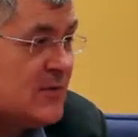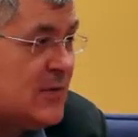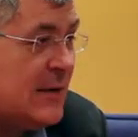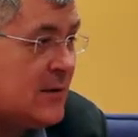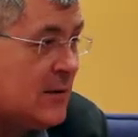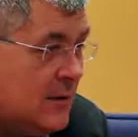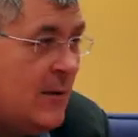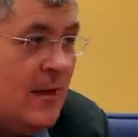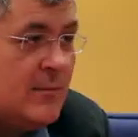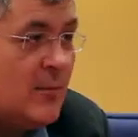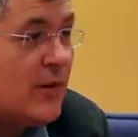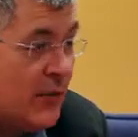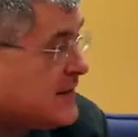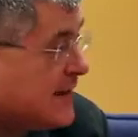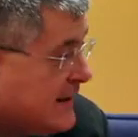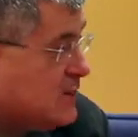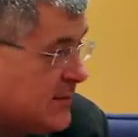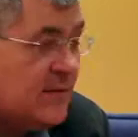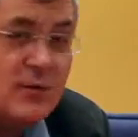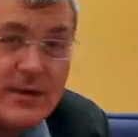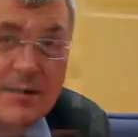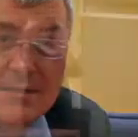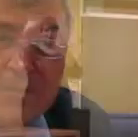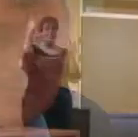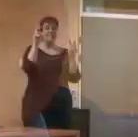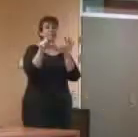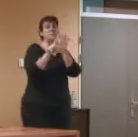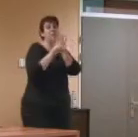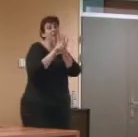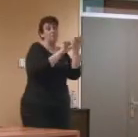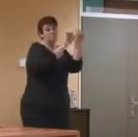de una grabación, por razones legales os debo informar que esta sesión será grabada y